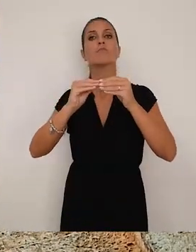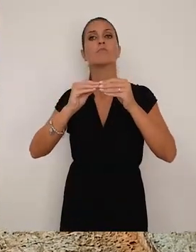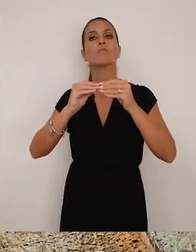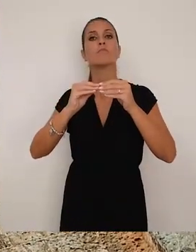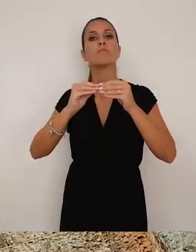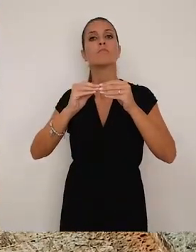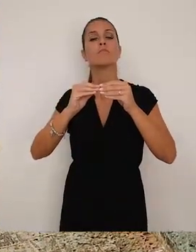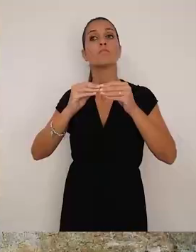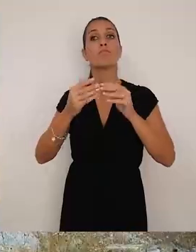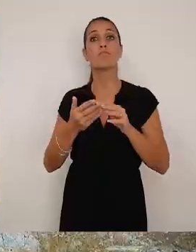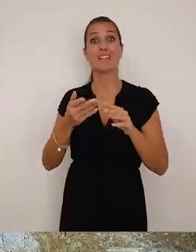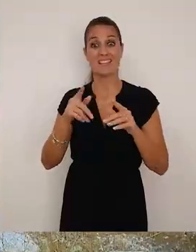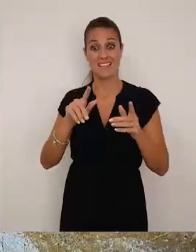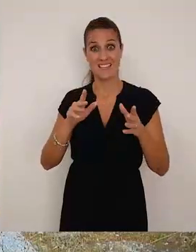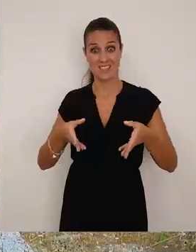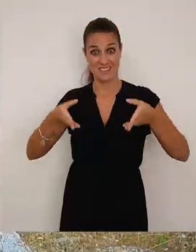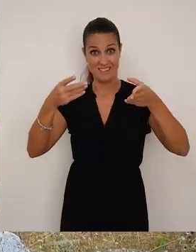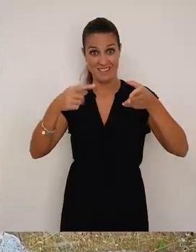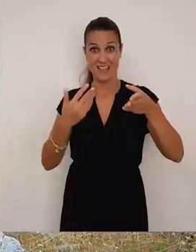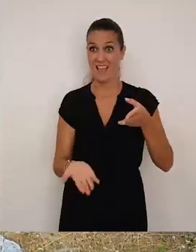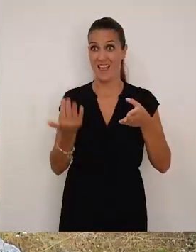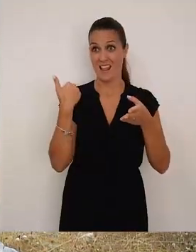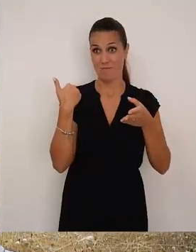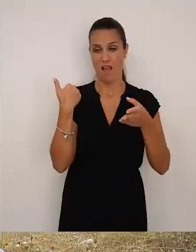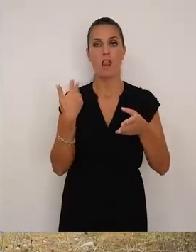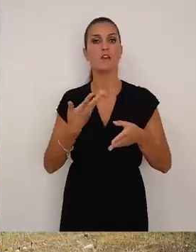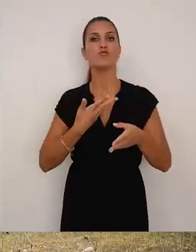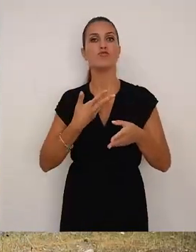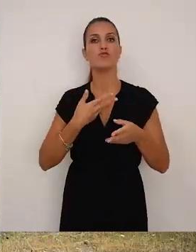di Criminò. Alle spalle dell’edificio, infatti, si scorgono